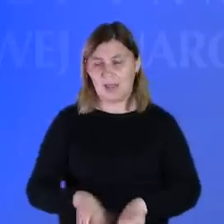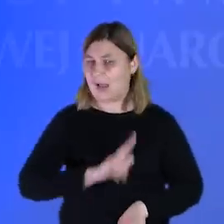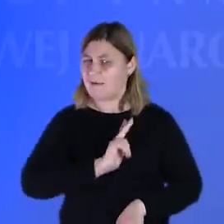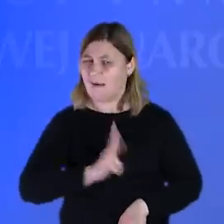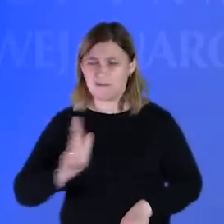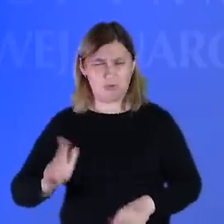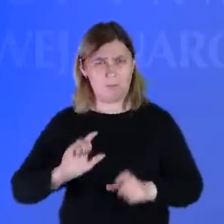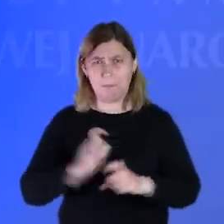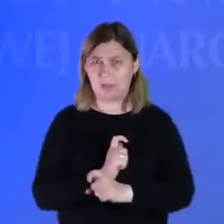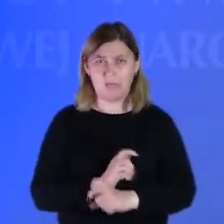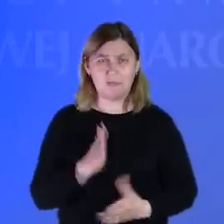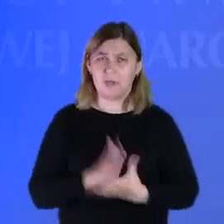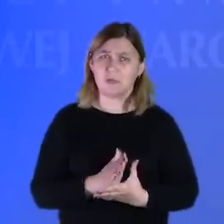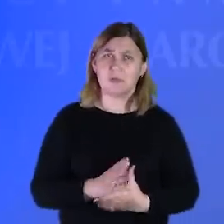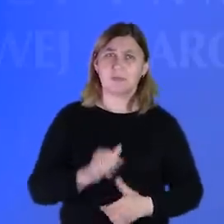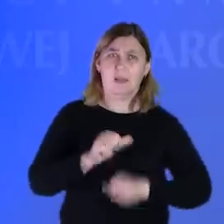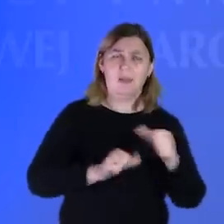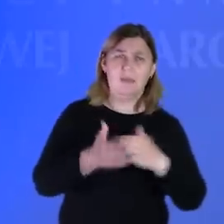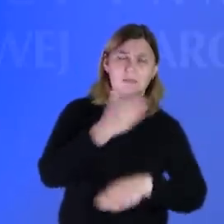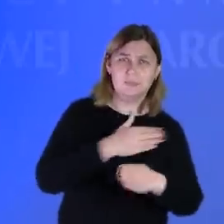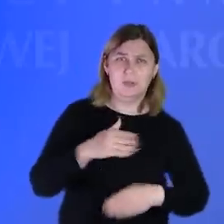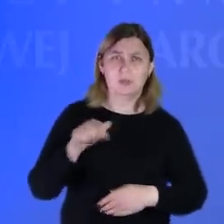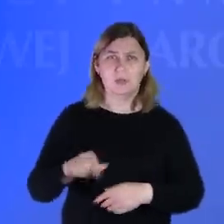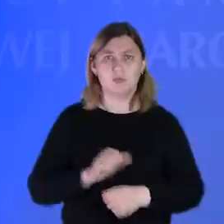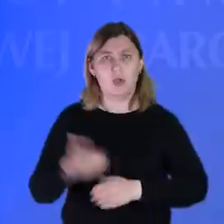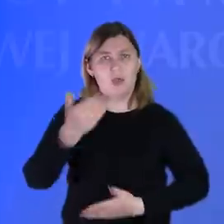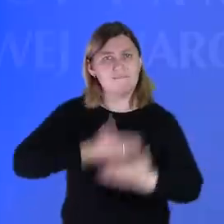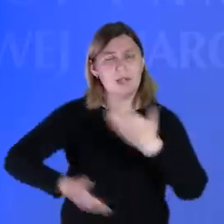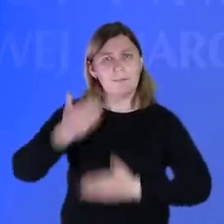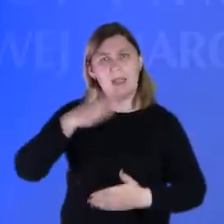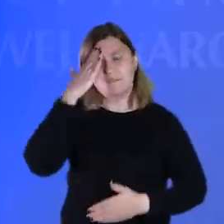państwa, niezależnie od epoki? Bo to jest pewien rodzaj wymiany wiedzy o sobie samych,